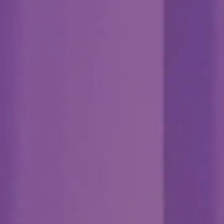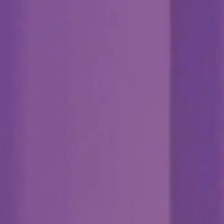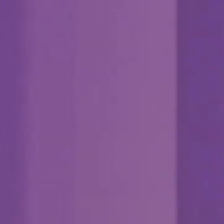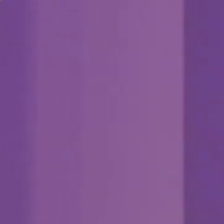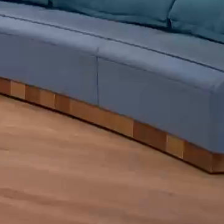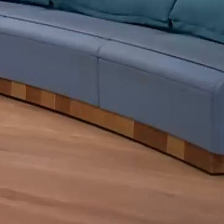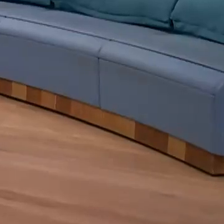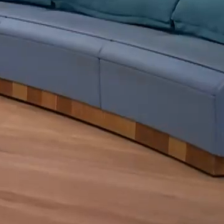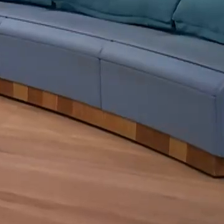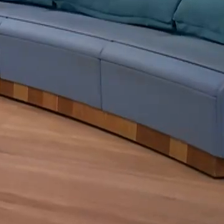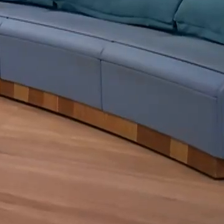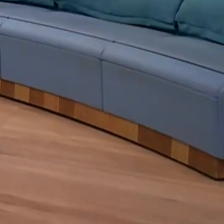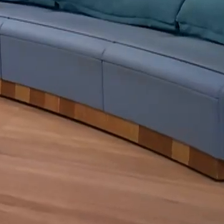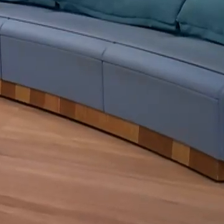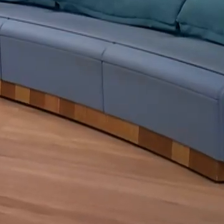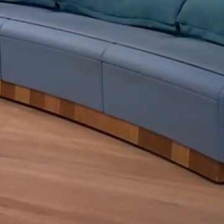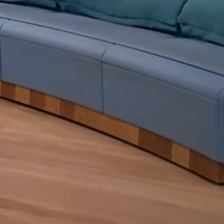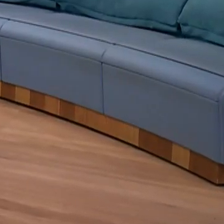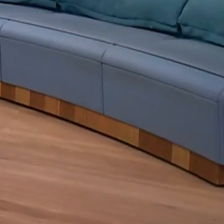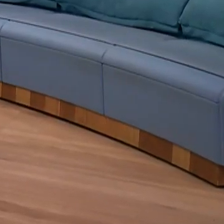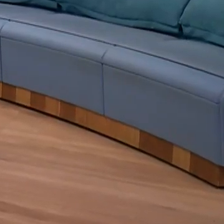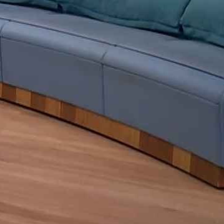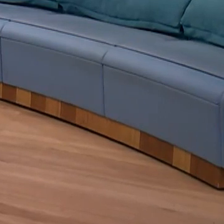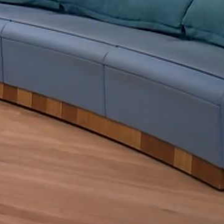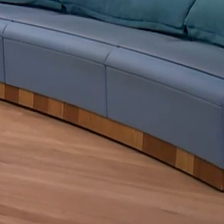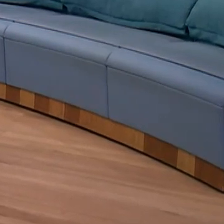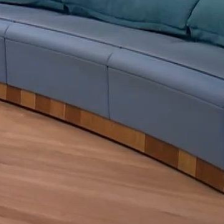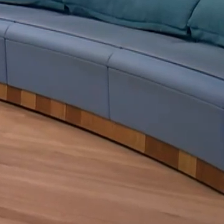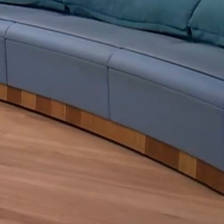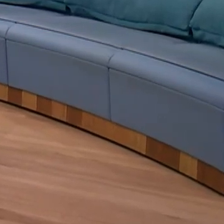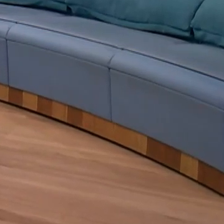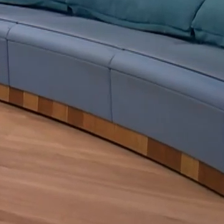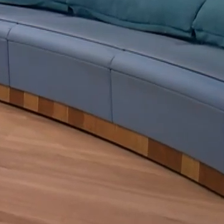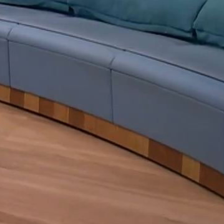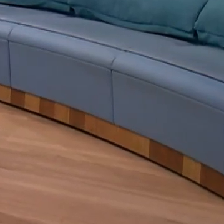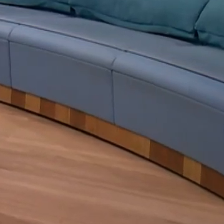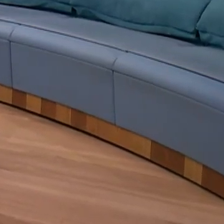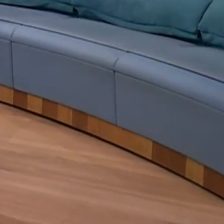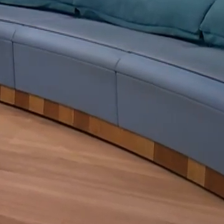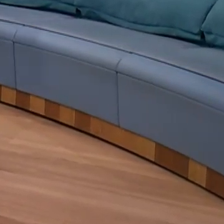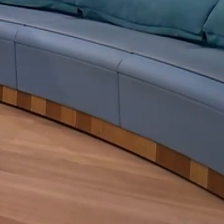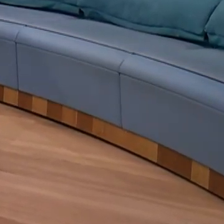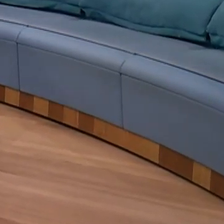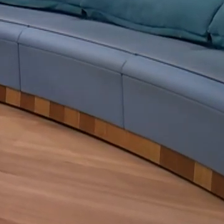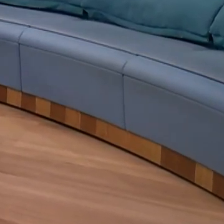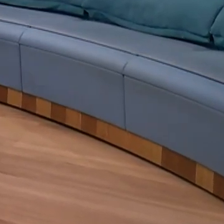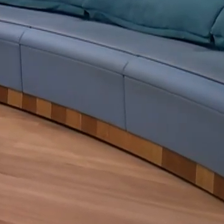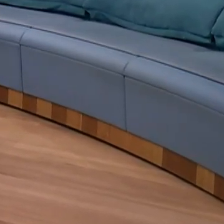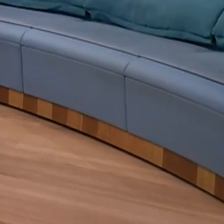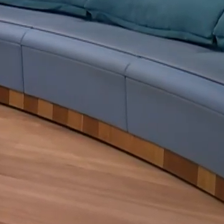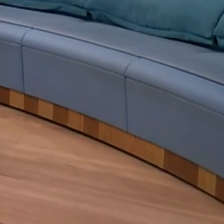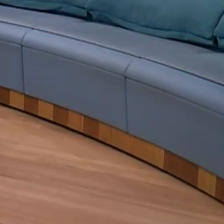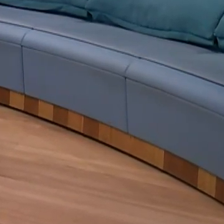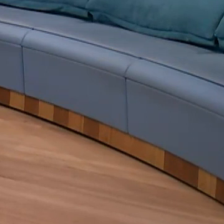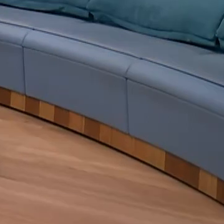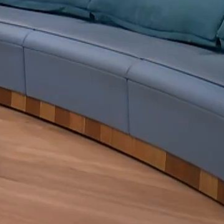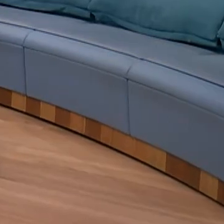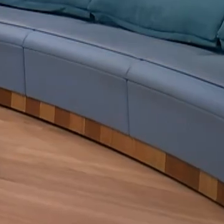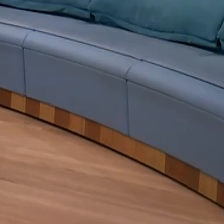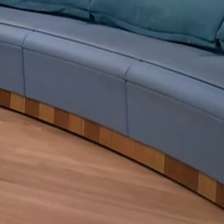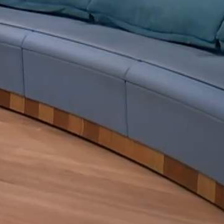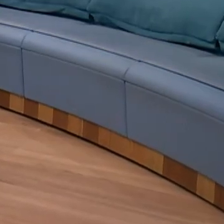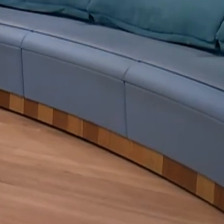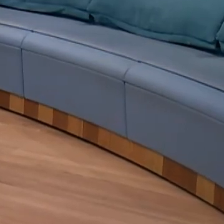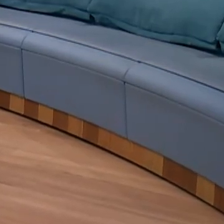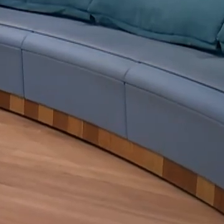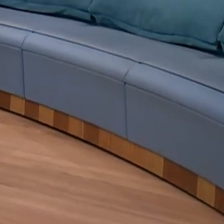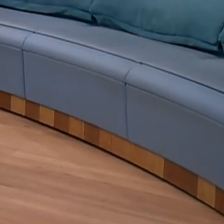духа и твоя милостивная заступление Аминь Спасибо большое Я думаю сейчас всем нам Стоит подумать